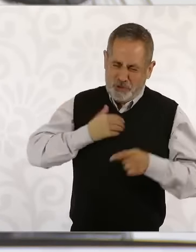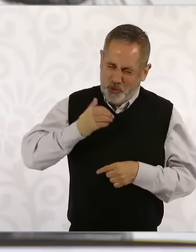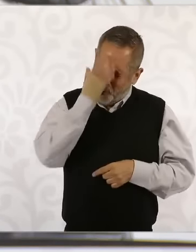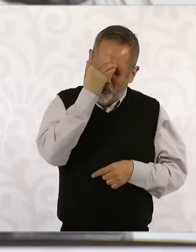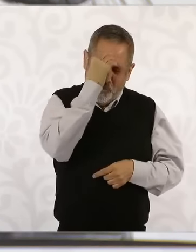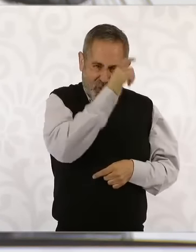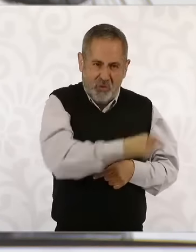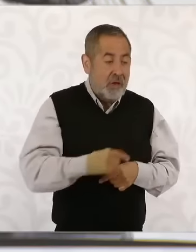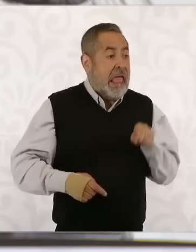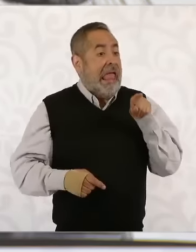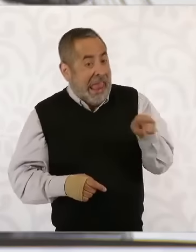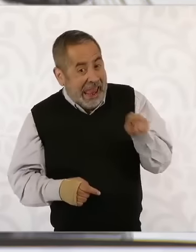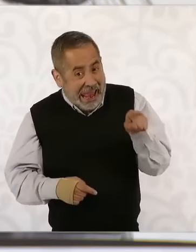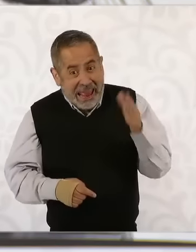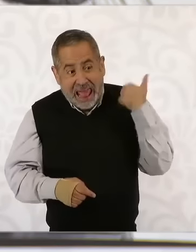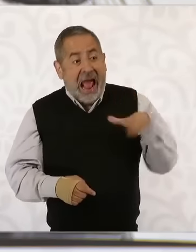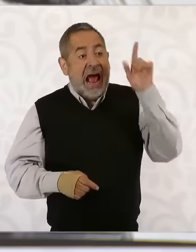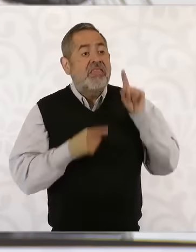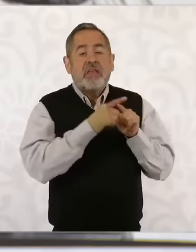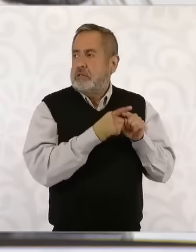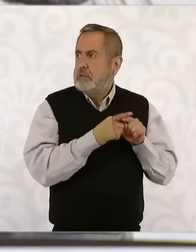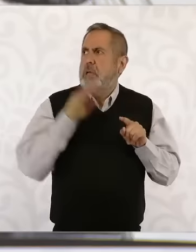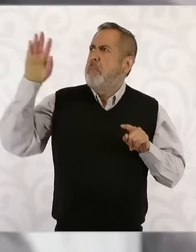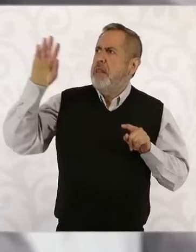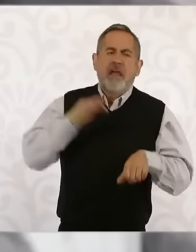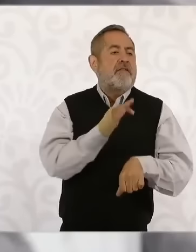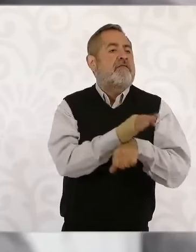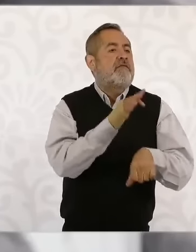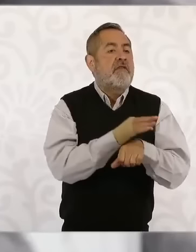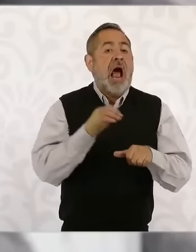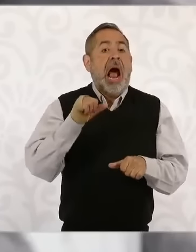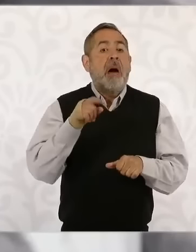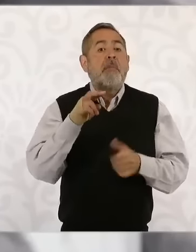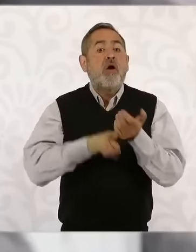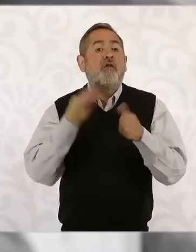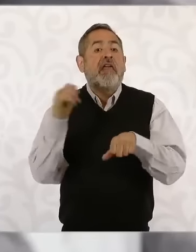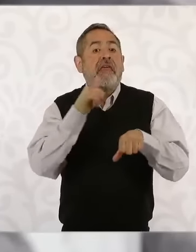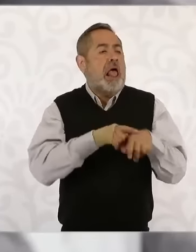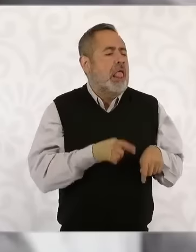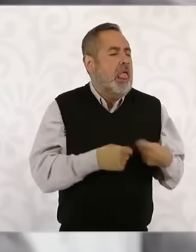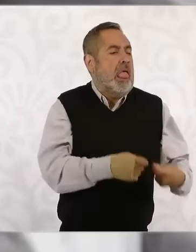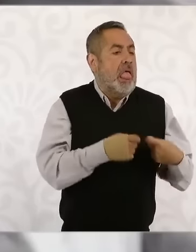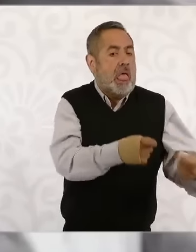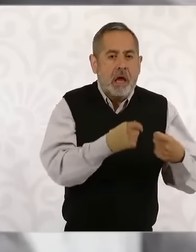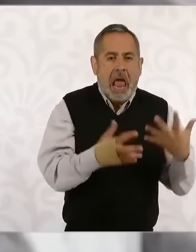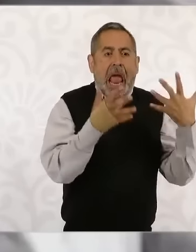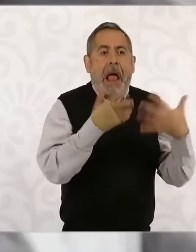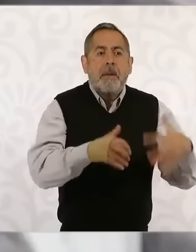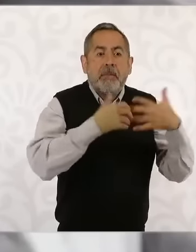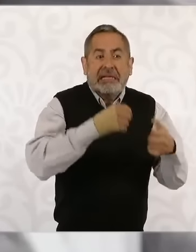quien se dedicó a otorgar suspensiones generales, favoreciendo a empresas extranjeras en materia